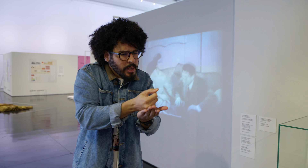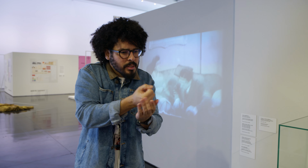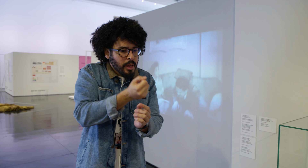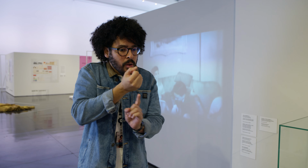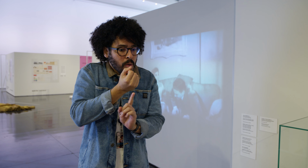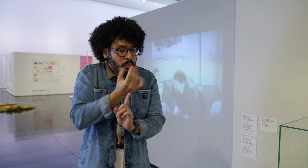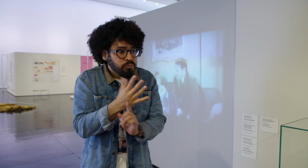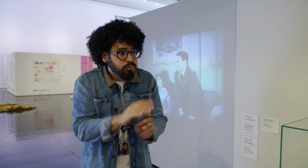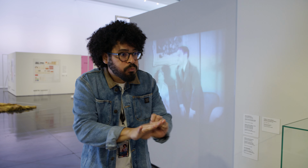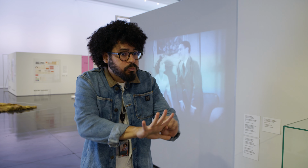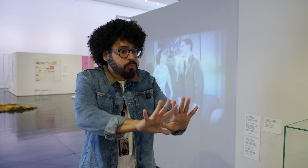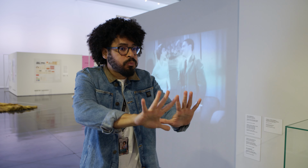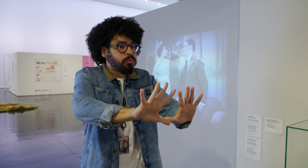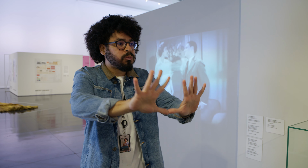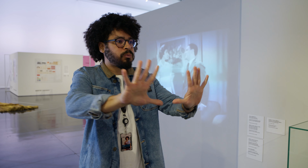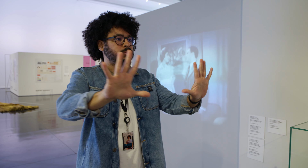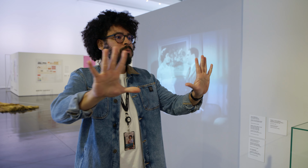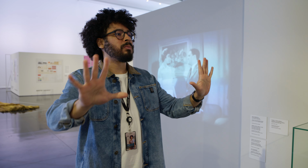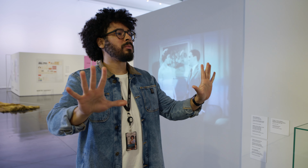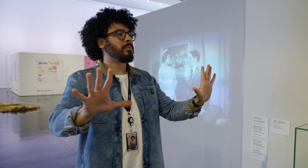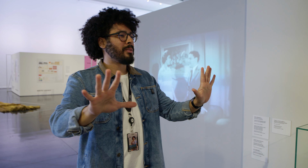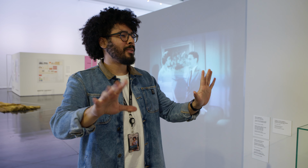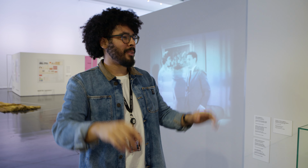por uma lente de aumento e será projetado na parede.